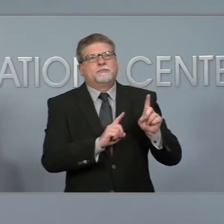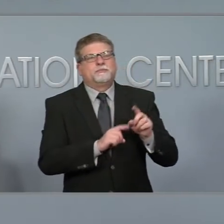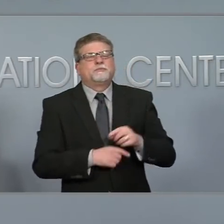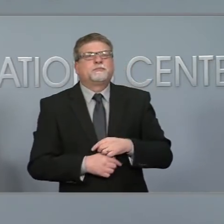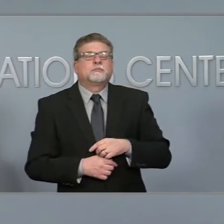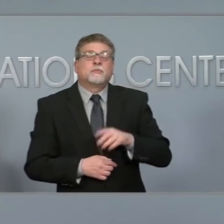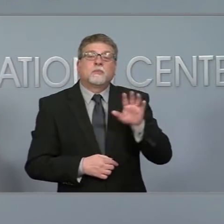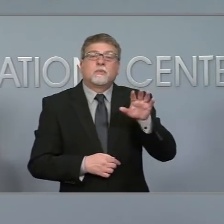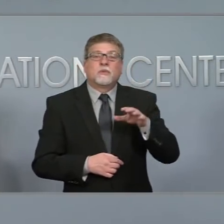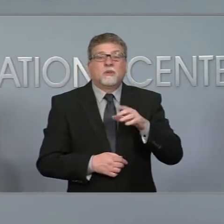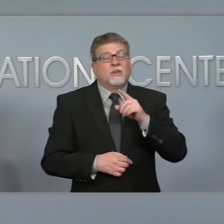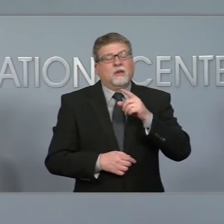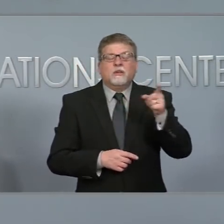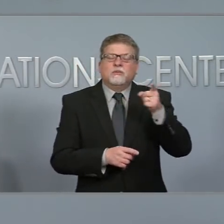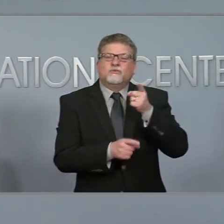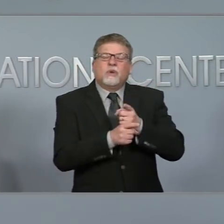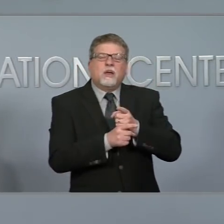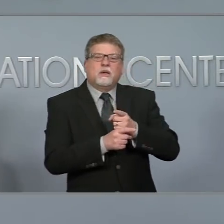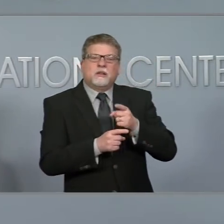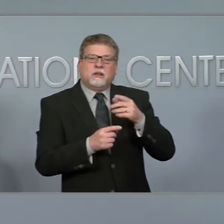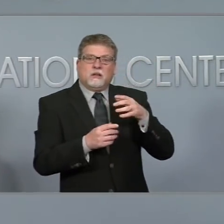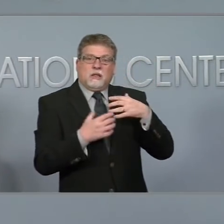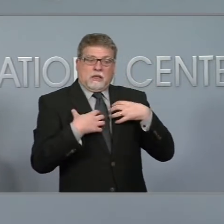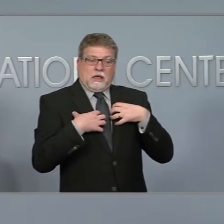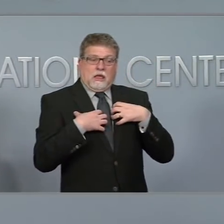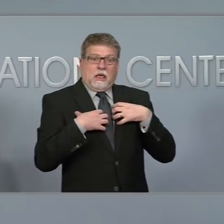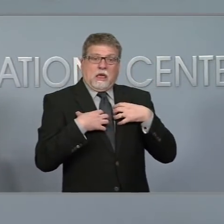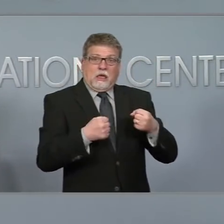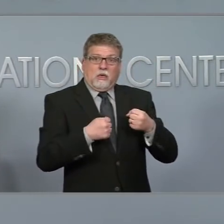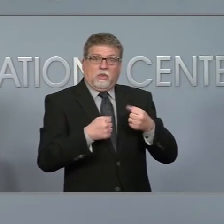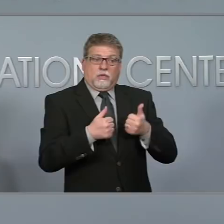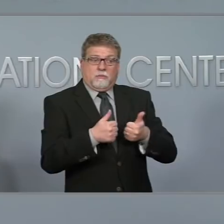Qué estaba sucediendo que di